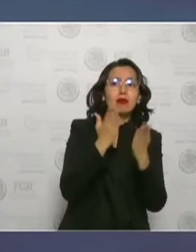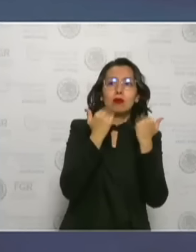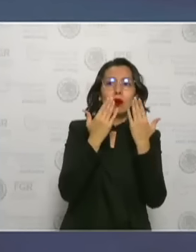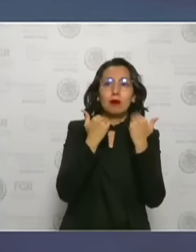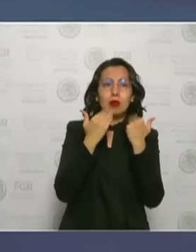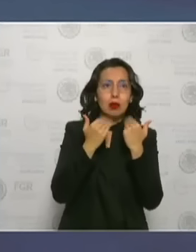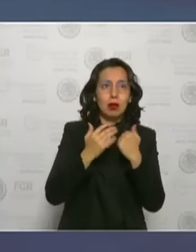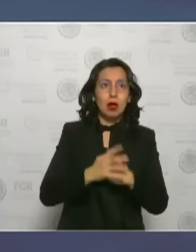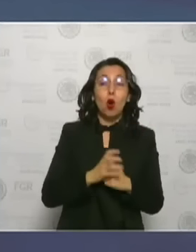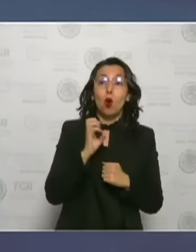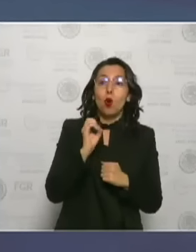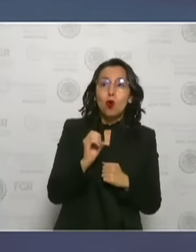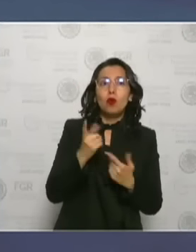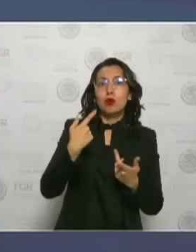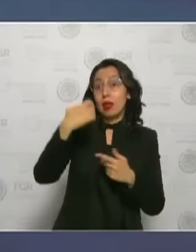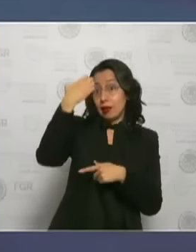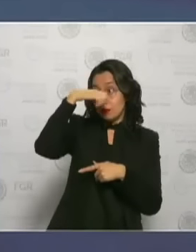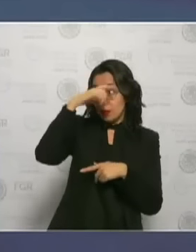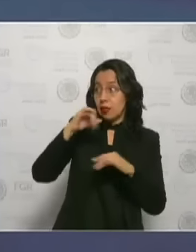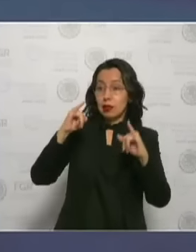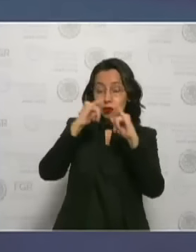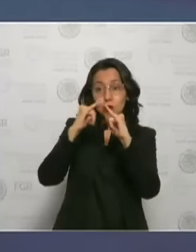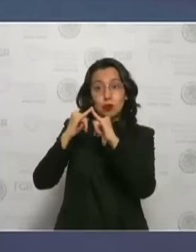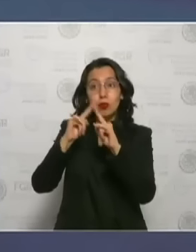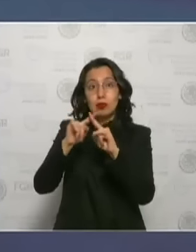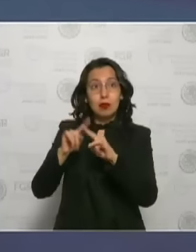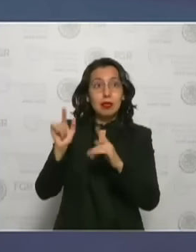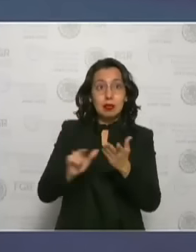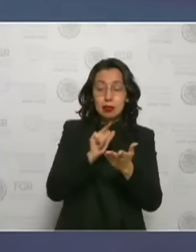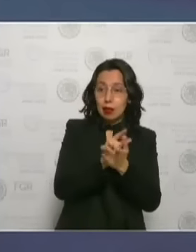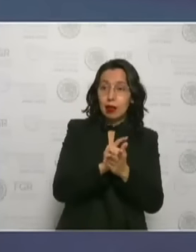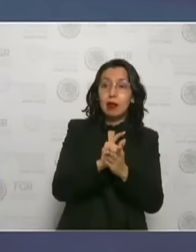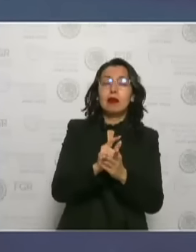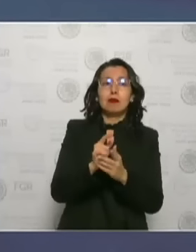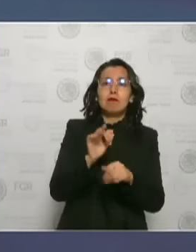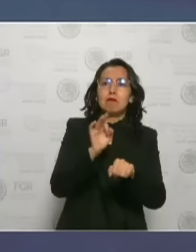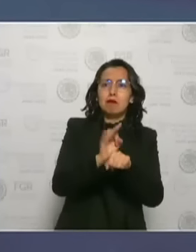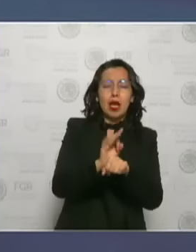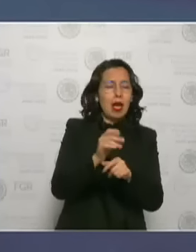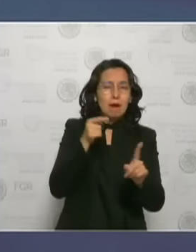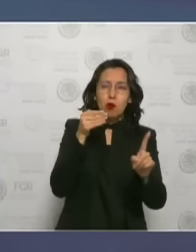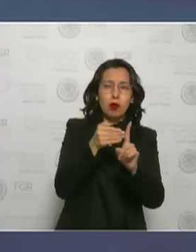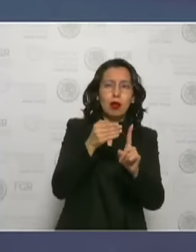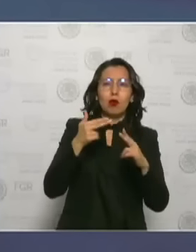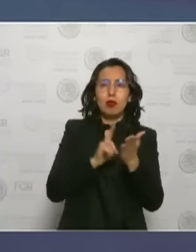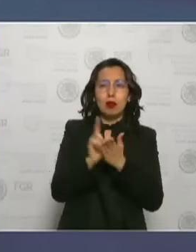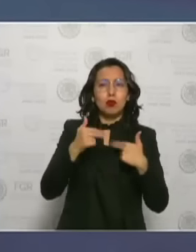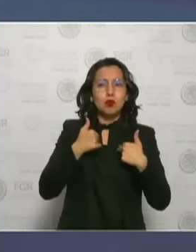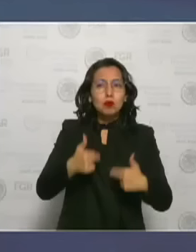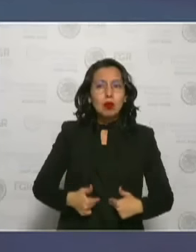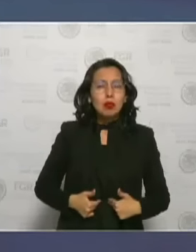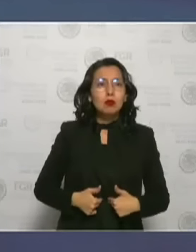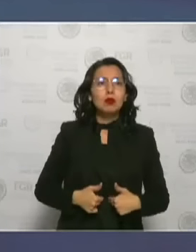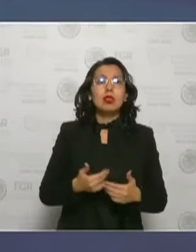con un andamiaje constitucional, legal, robusto y humanista que nos data de instrumentos, que nos